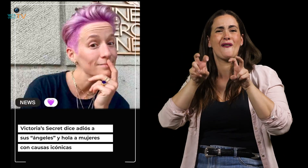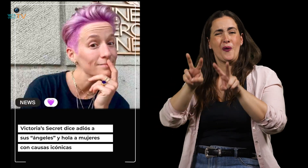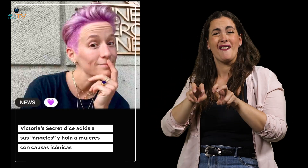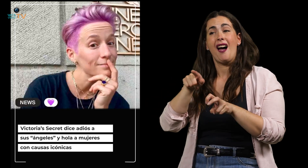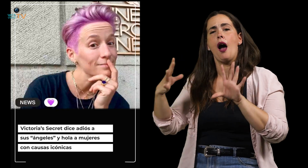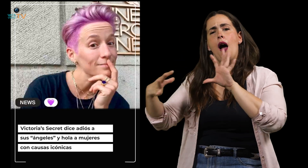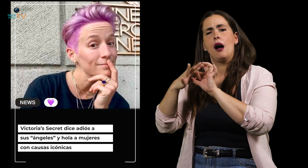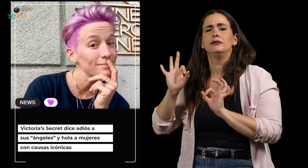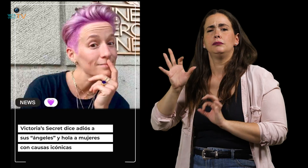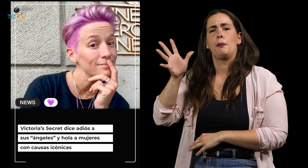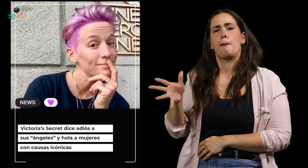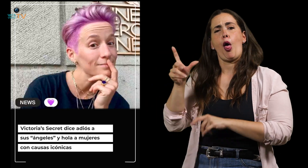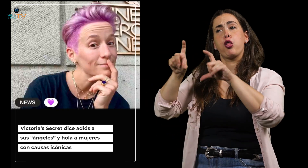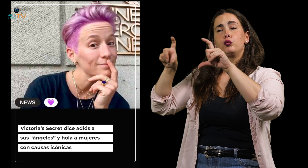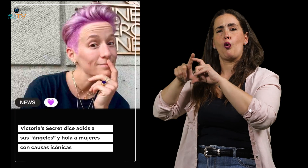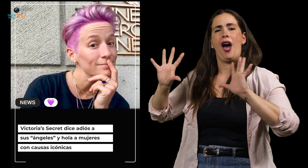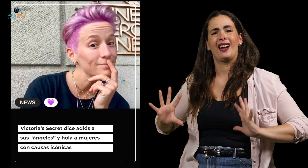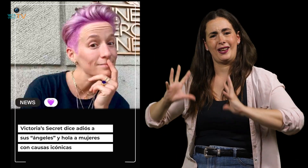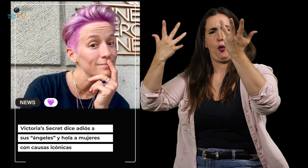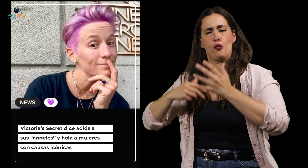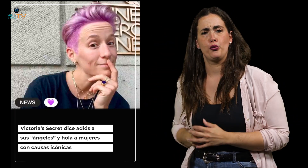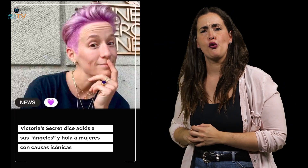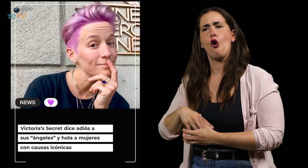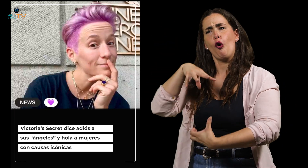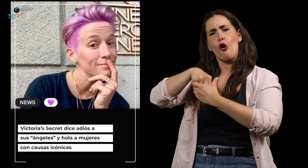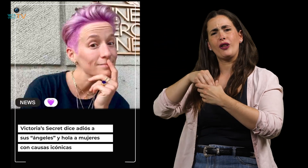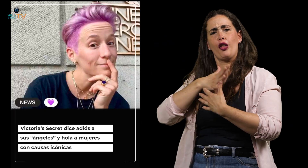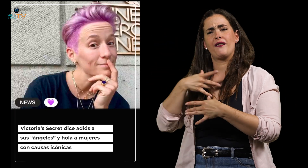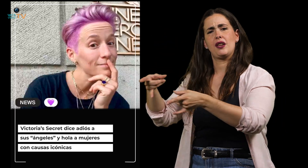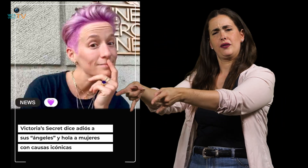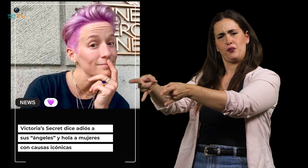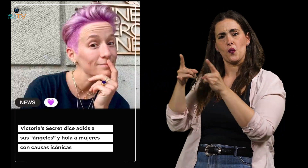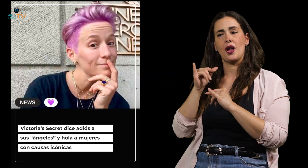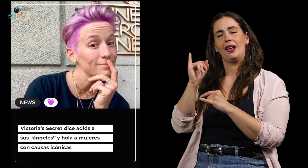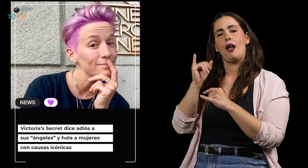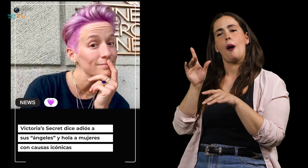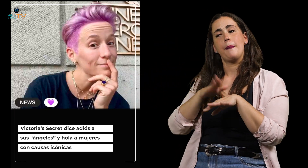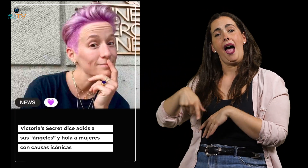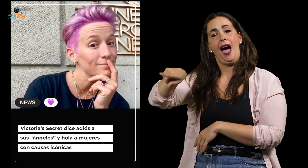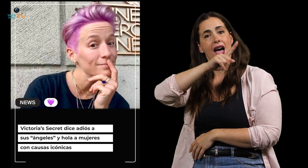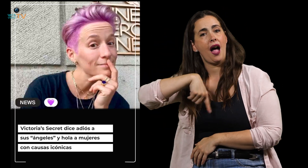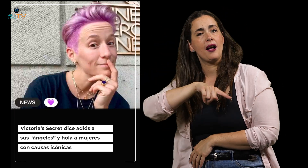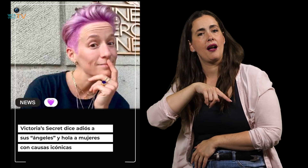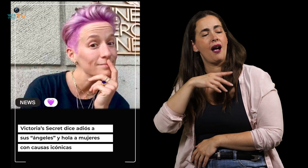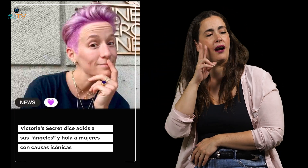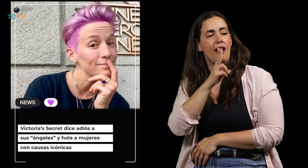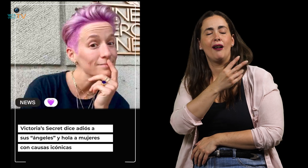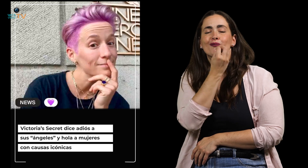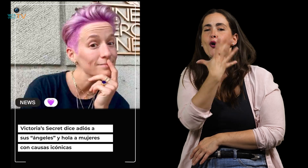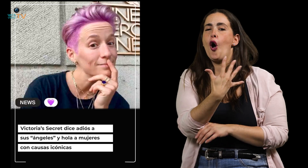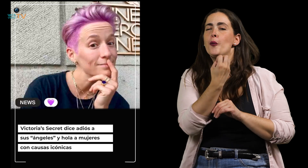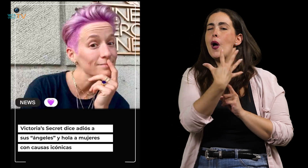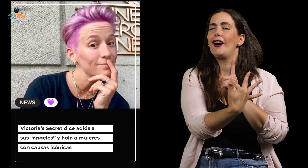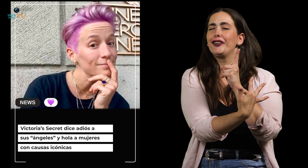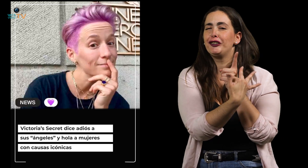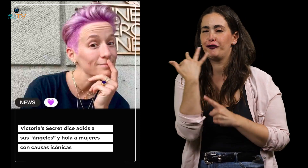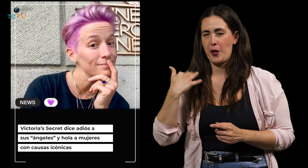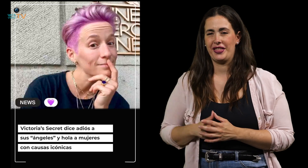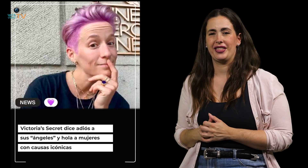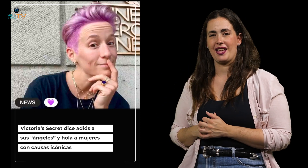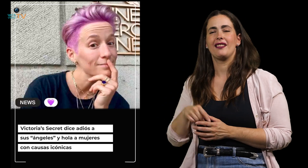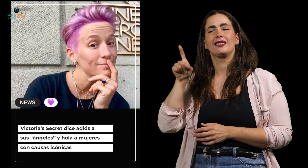colecciones de productoras revolucionarias, contenido atrayente e inspirador